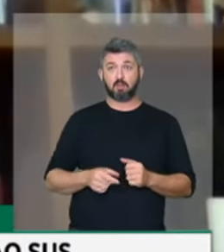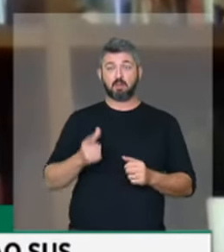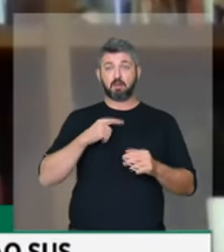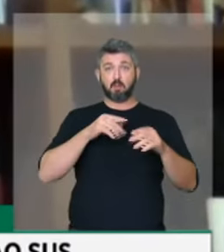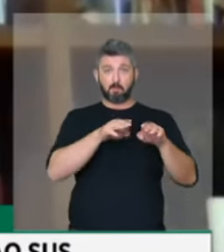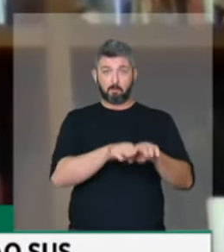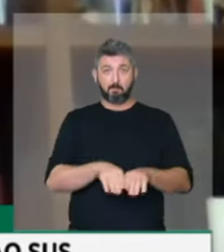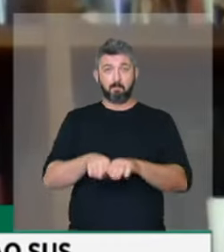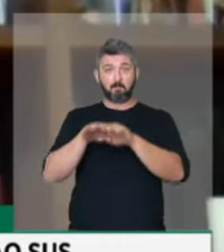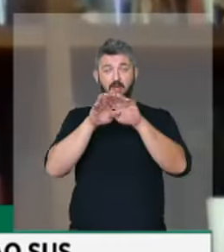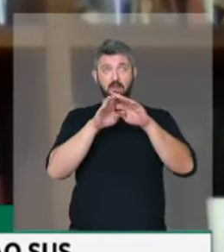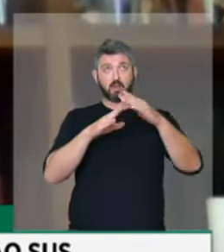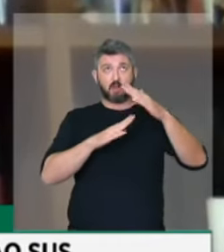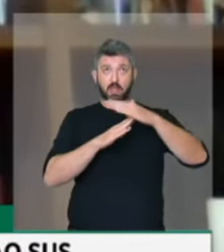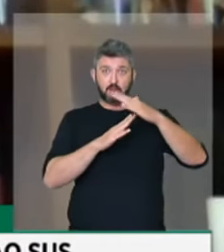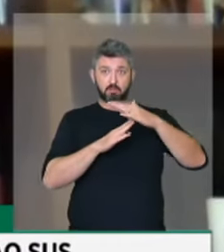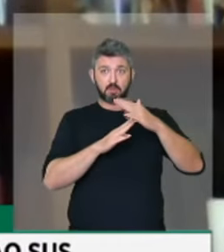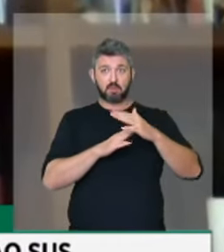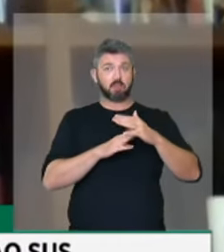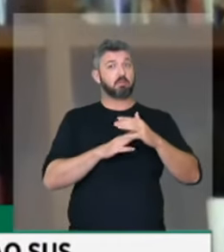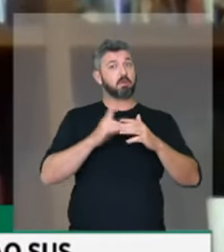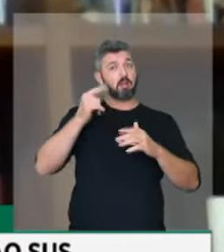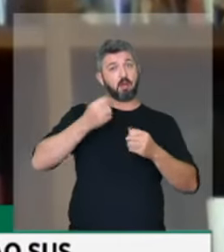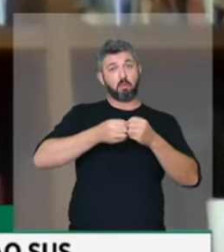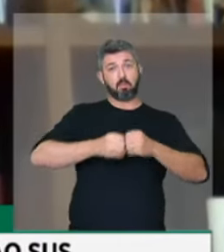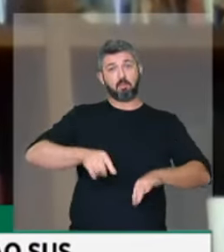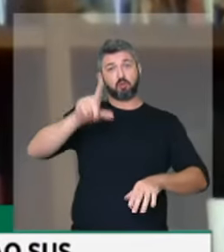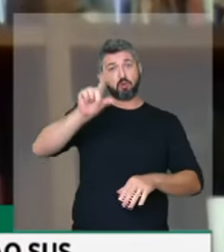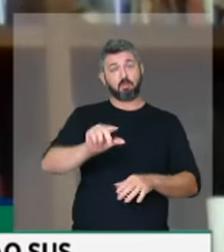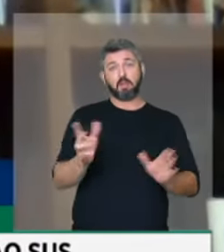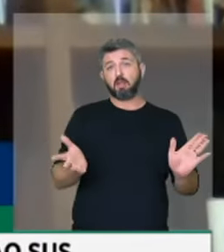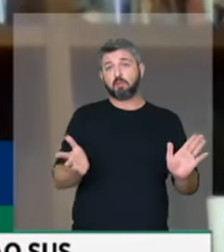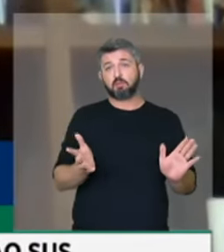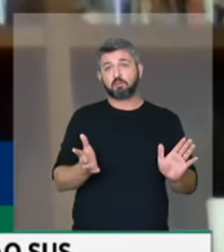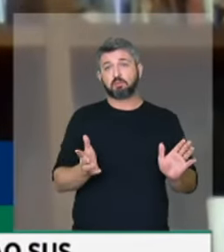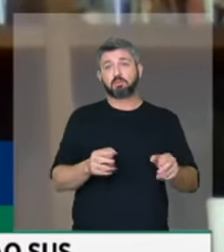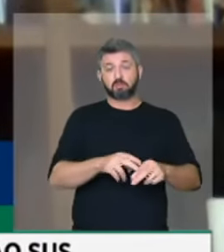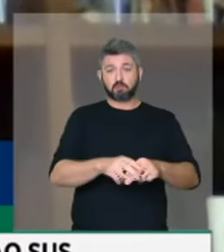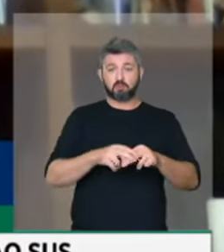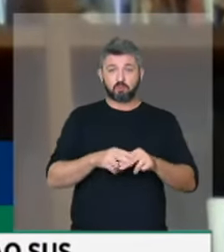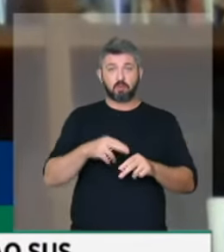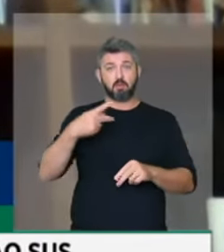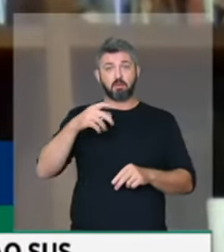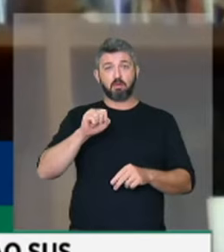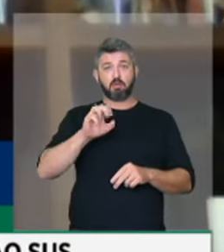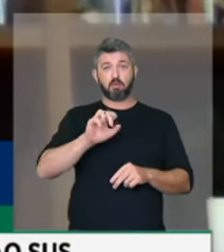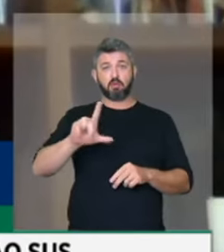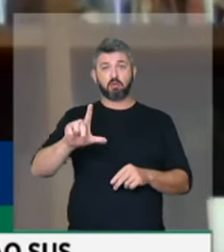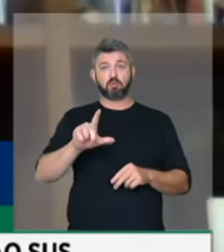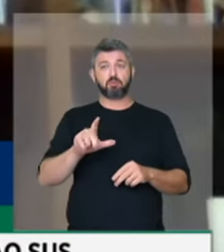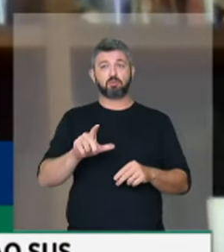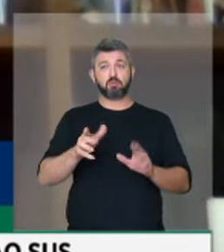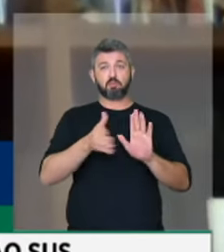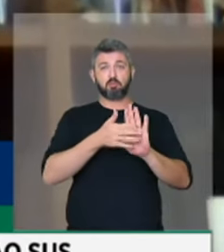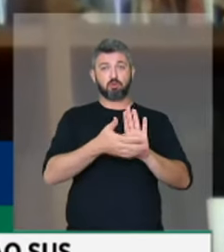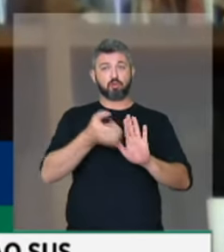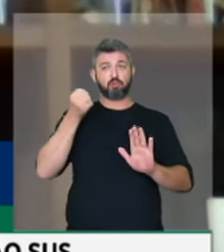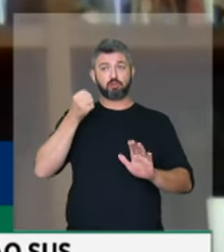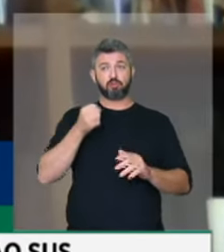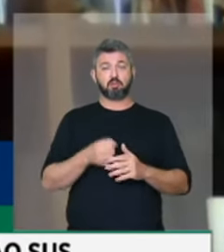REDUÇÃO DE DANOS E POR ISSO O PSOL RETIRA A SUA PROPOSTA QUE ERA MANTER O SUS